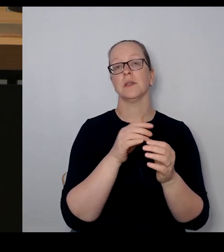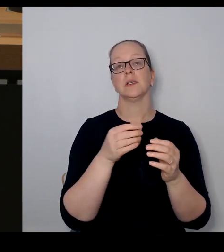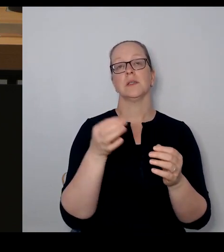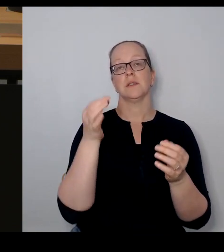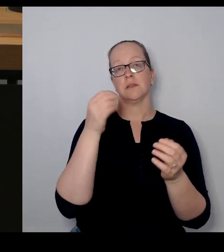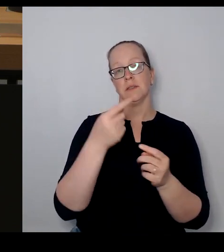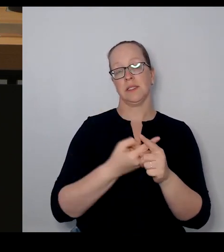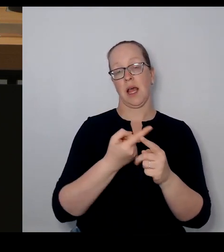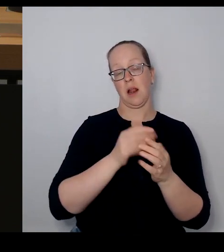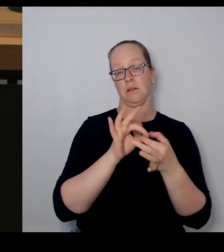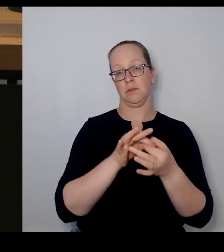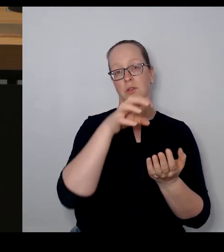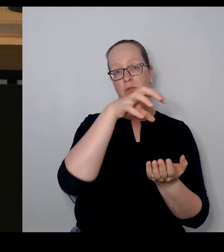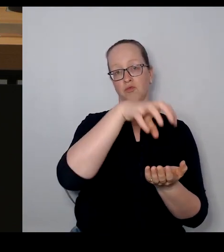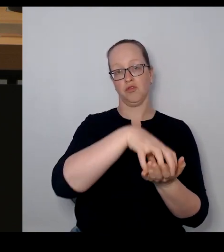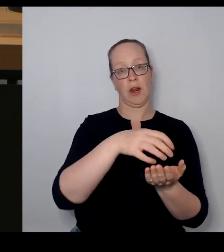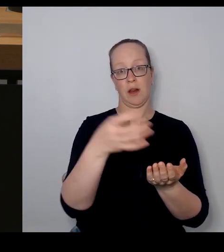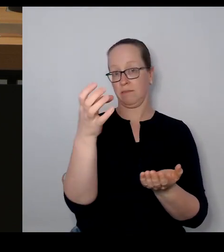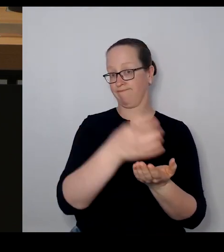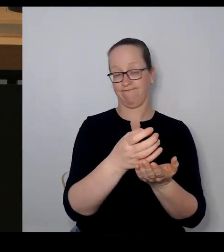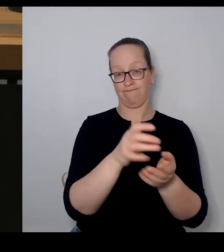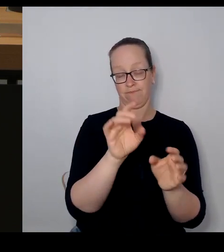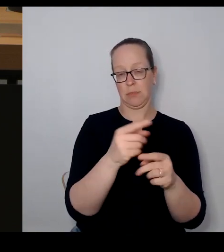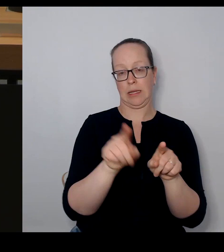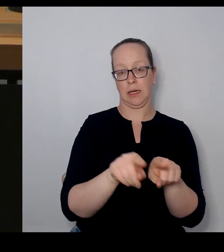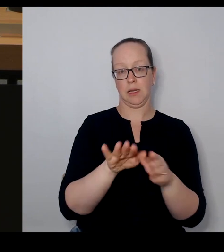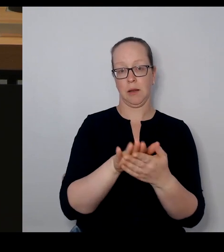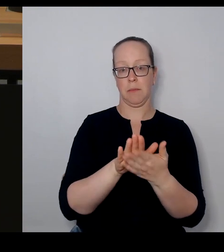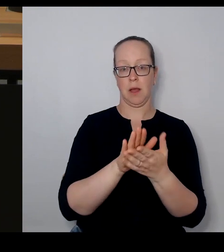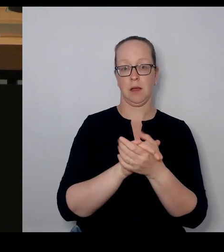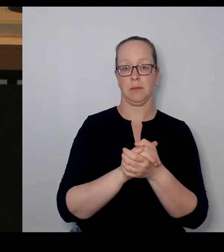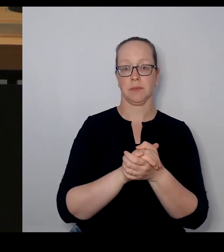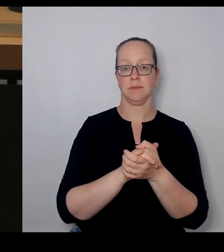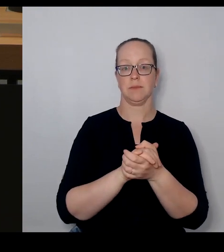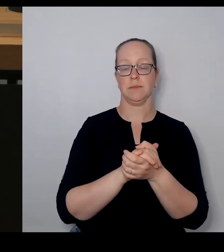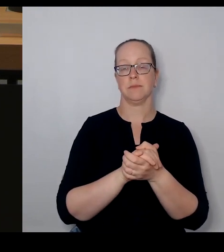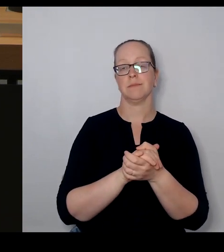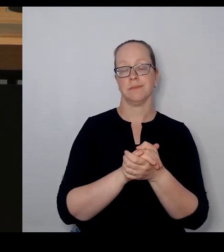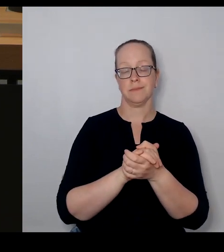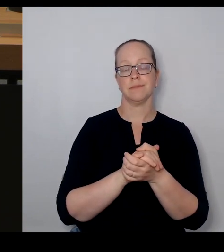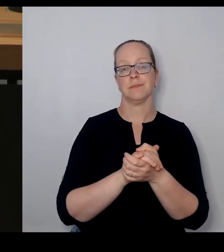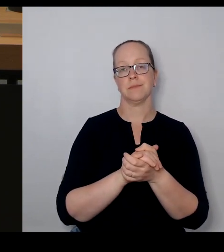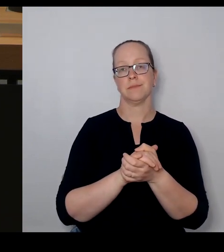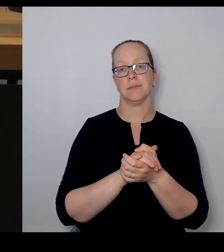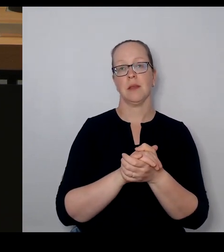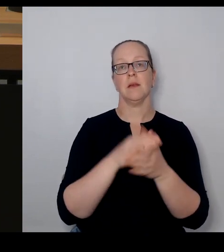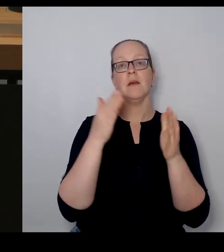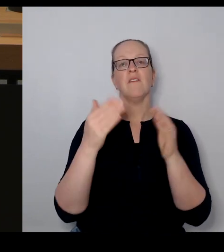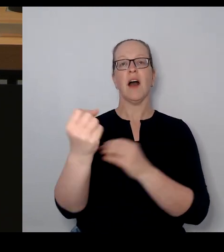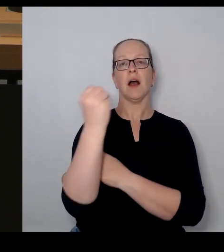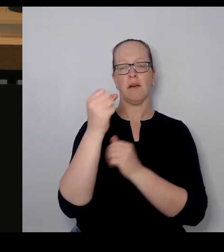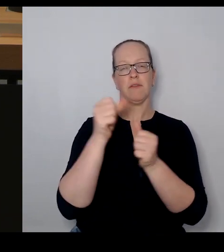In Zeiten des allgegenwärtigen Fachkräftemangels ist es durchaus denkbar, dass ohne die zusätzliche finanzielle Attraktivität der Zulage